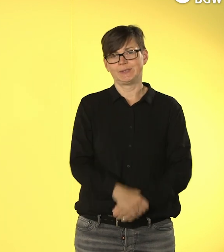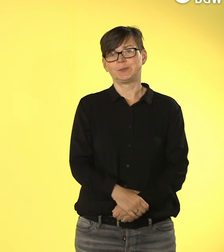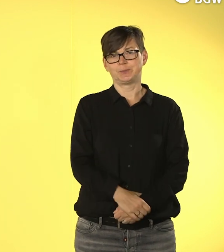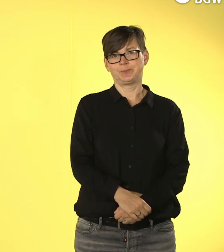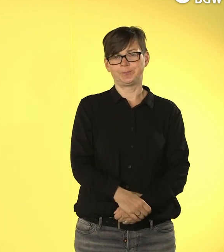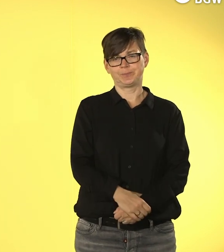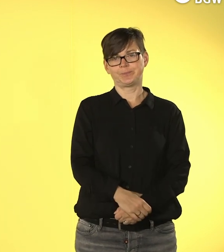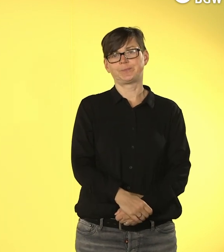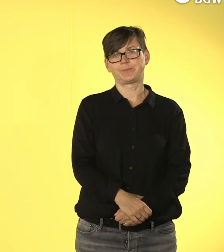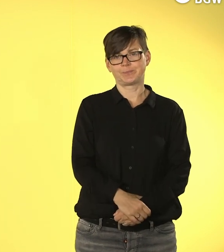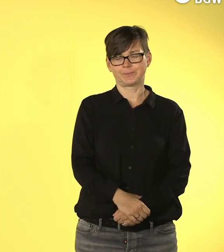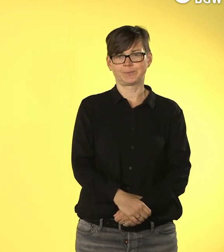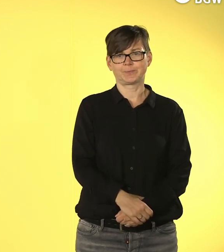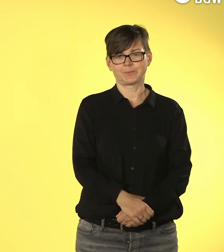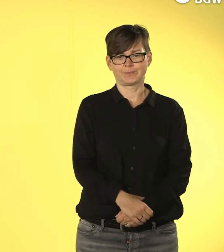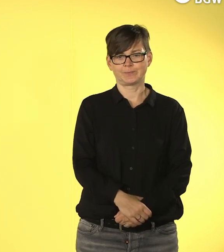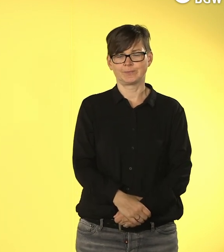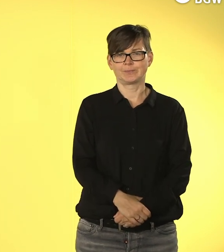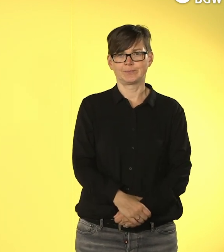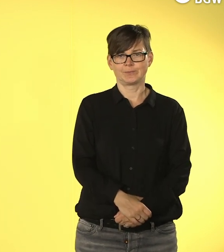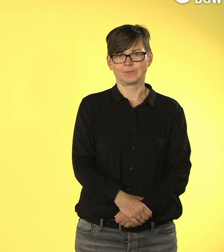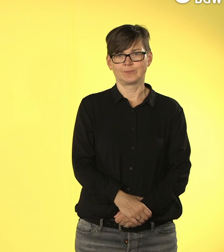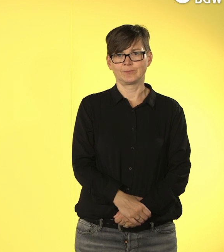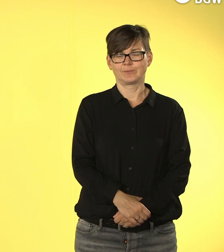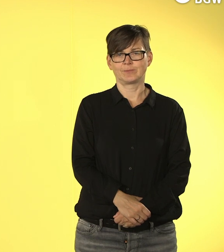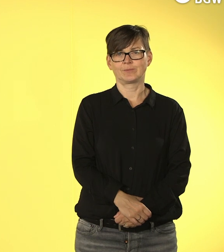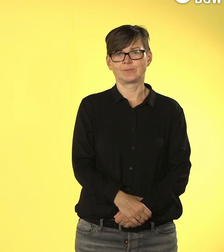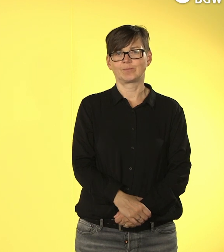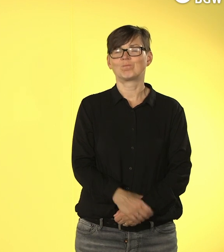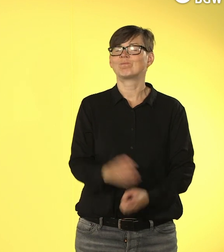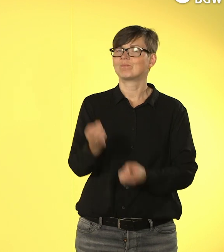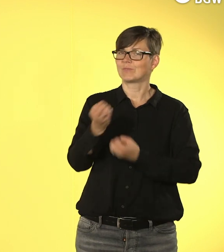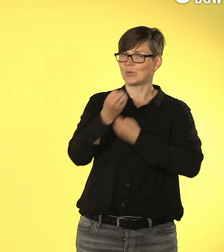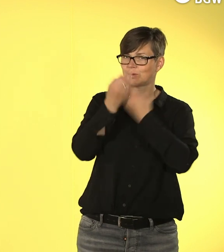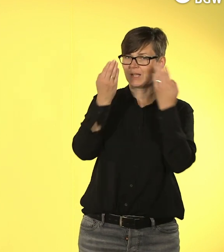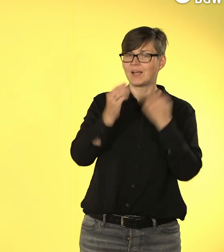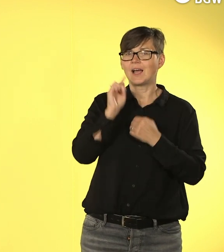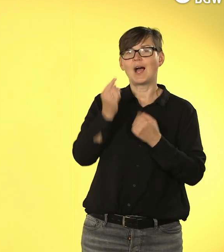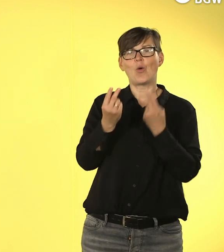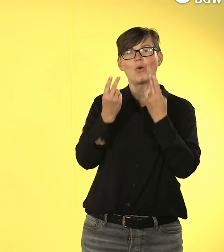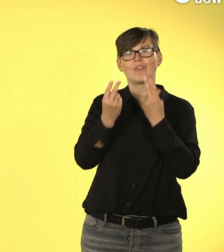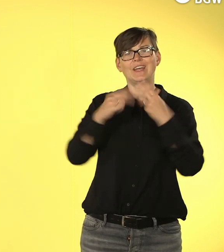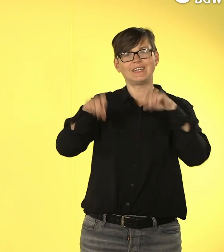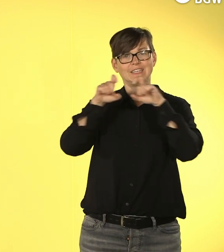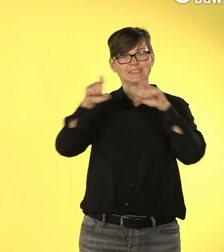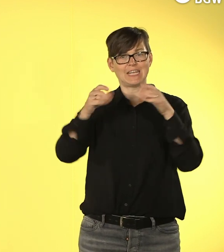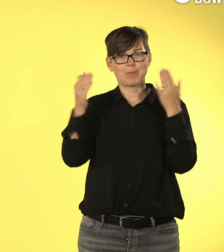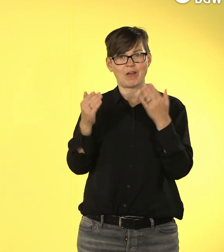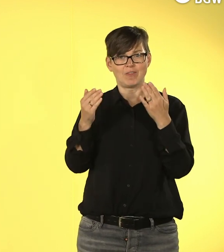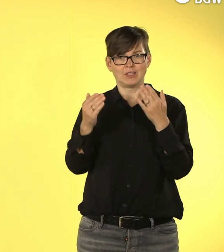Was eine große Rolle spielt, auch bei diesen Generationen,